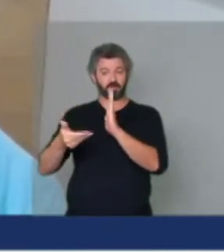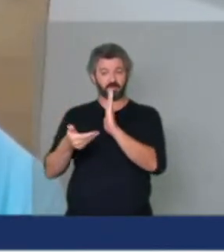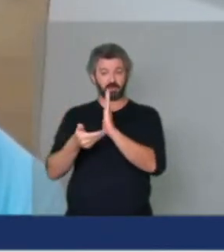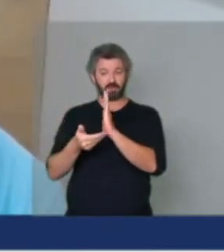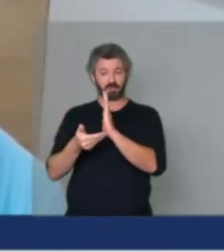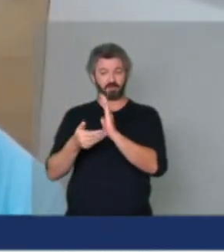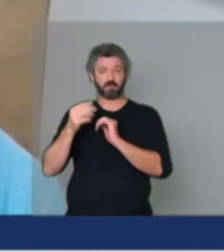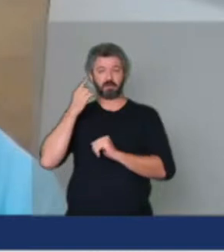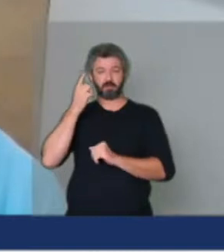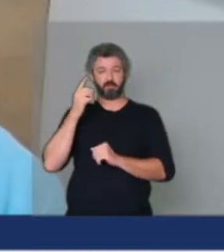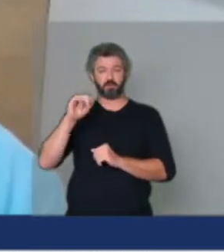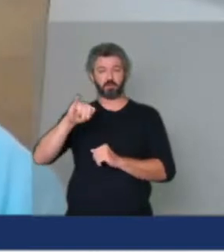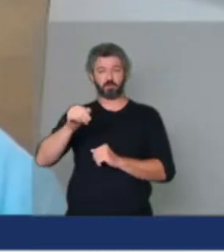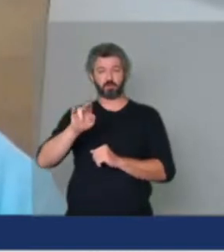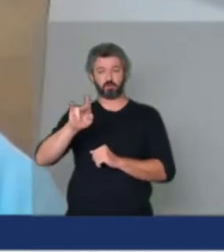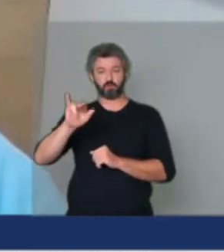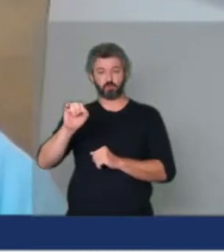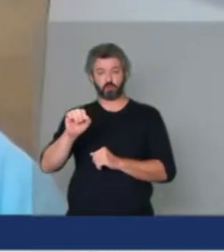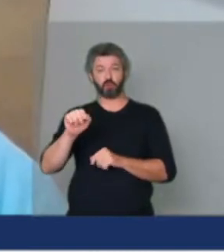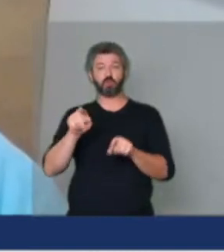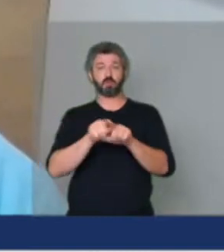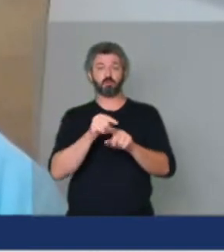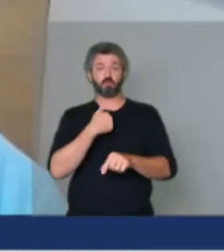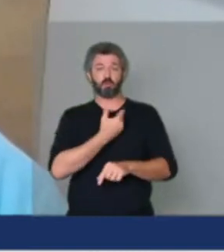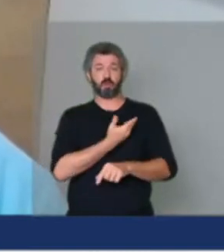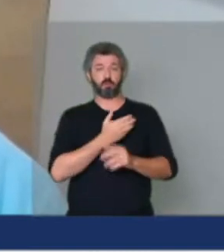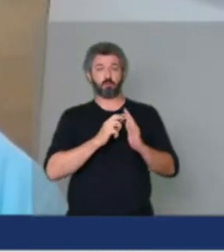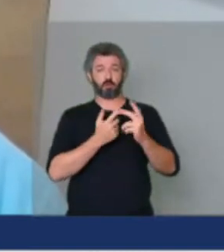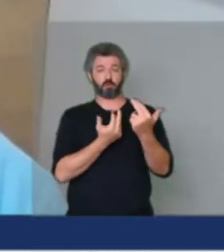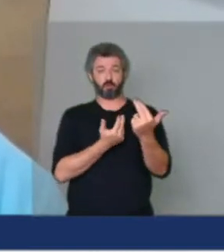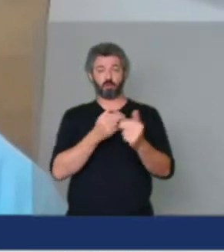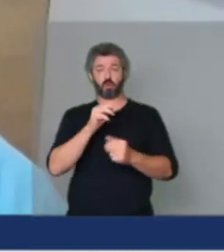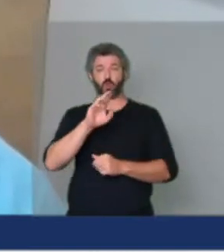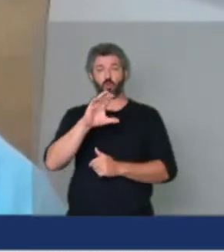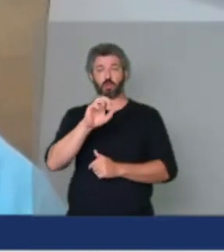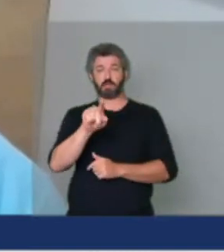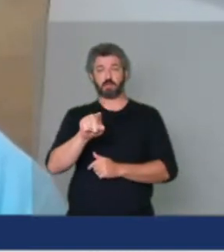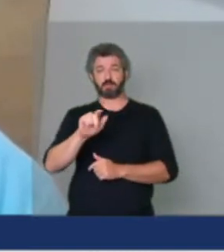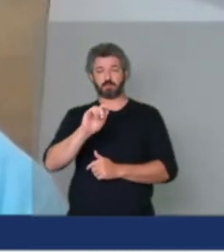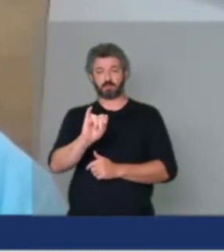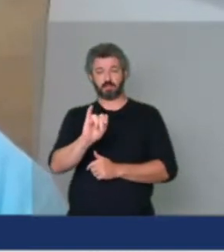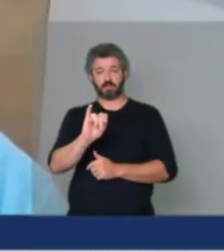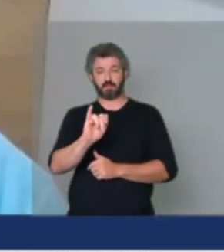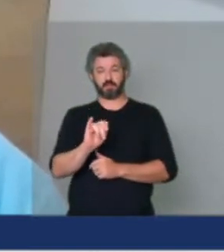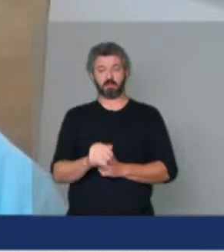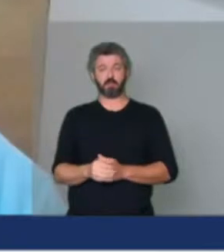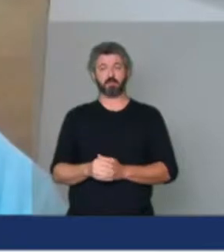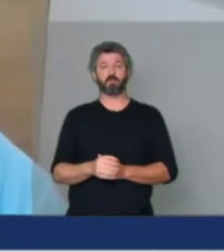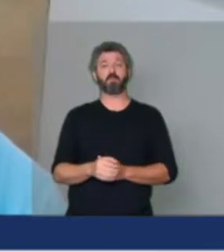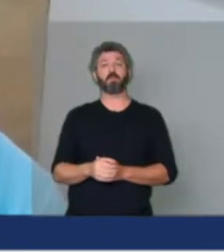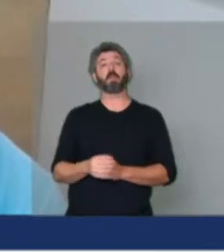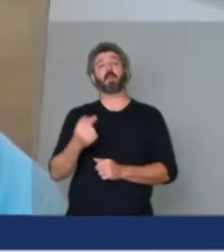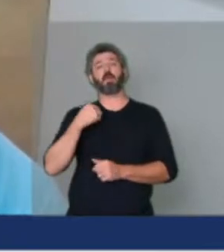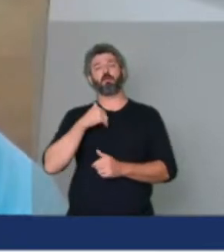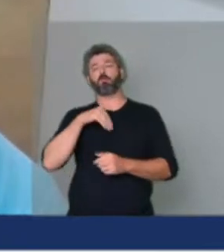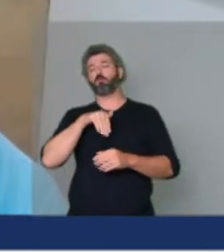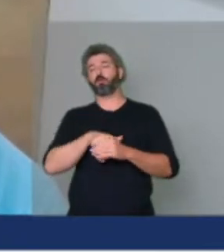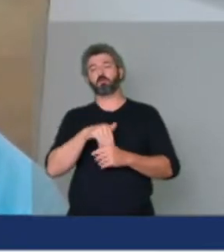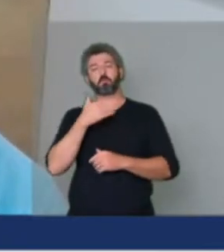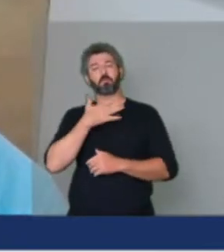COMPANHEIRO DE PARTIDO, PEDRO UCZAI. VOTAREI COM PRAZER PELA APROVAÇÃO DESSA EMENDA CONSTITUCIONAL QUE AMPLIA O FUNDO DE PARTICIPAÇÃO DOS